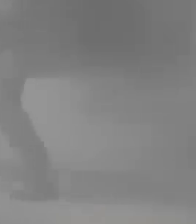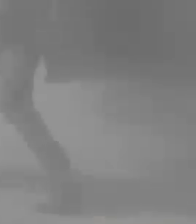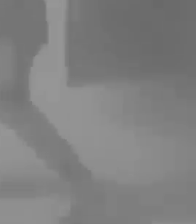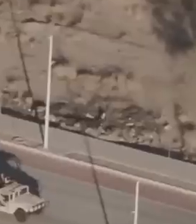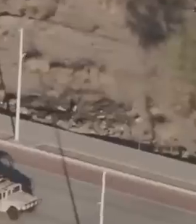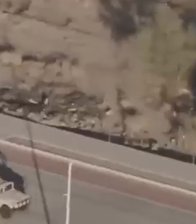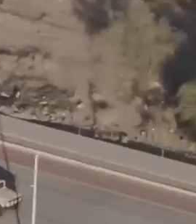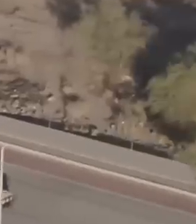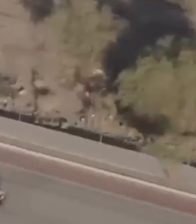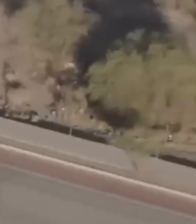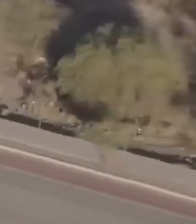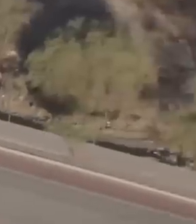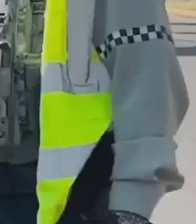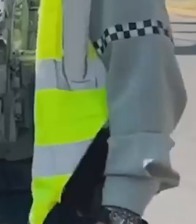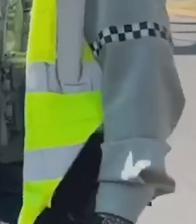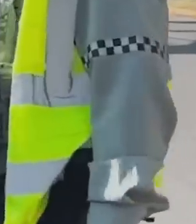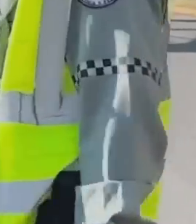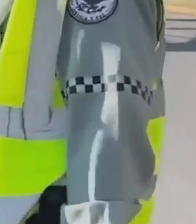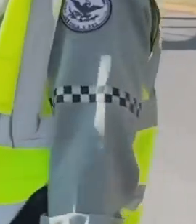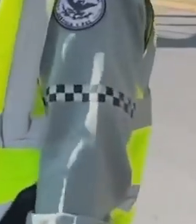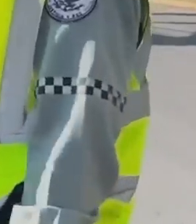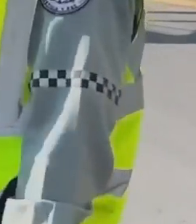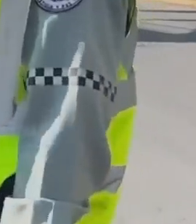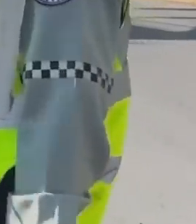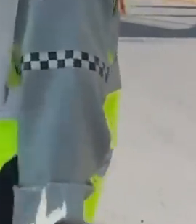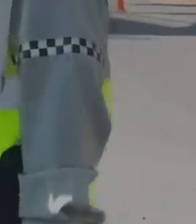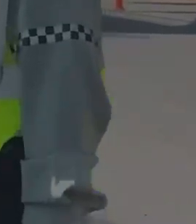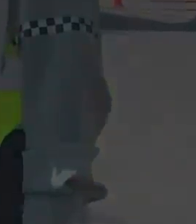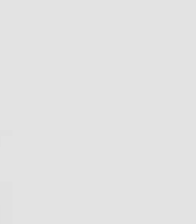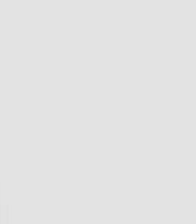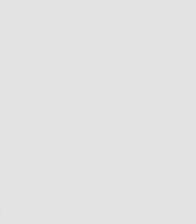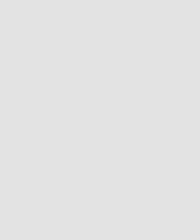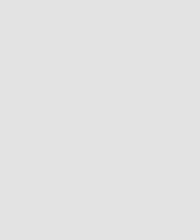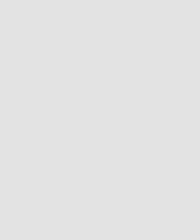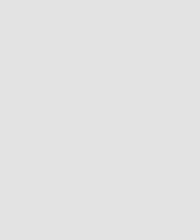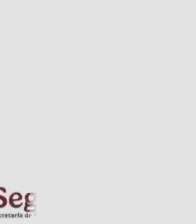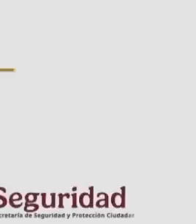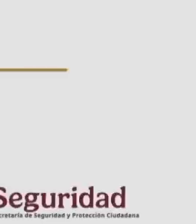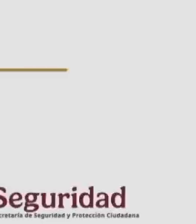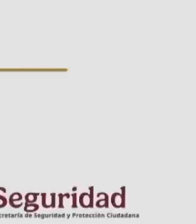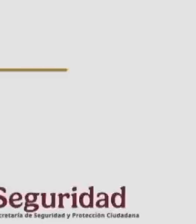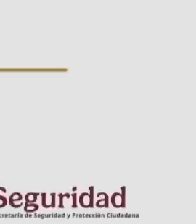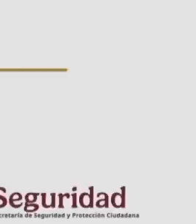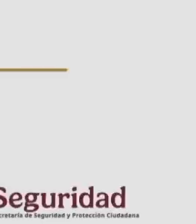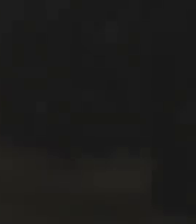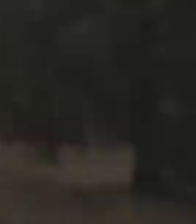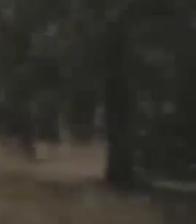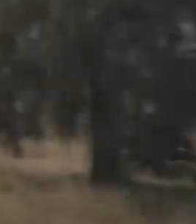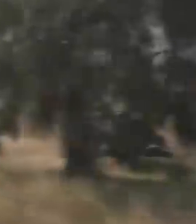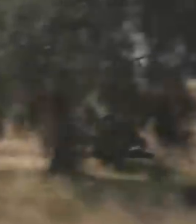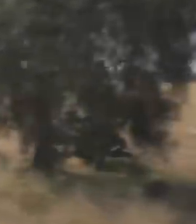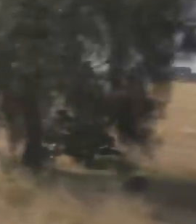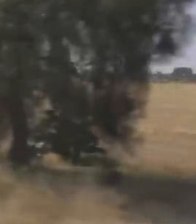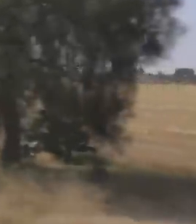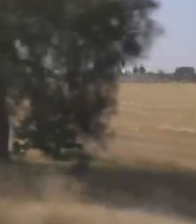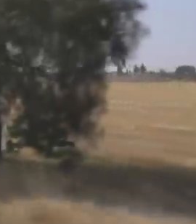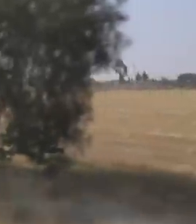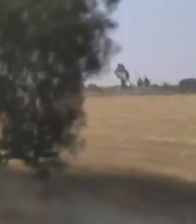ello garantizar la estabilidad y desarrollo de la población todos estos esfuerzos realizados por las